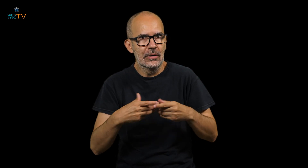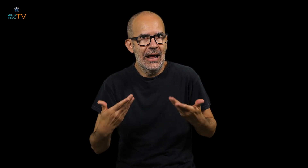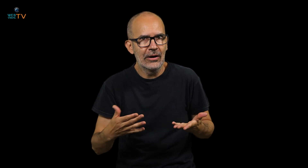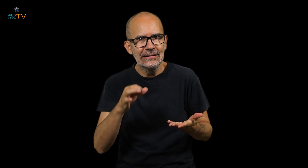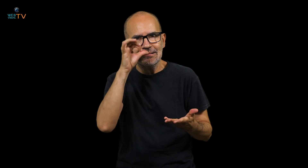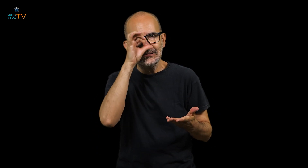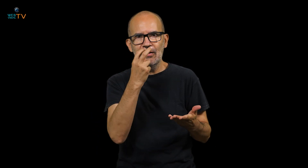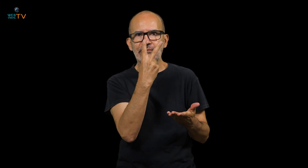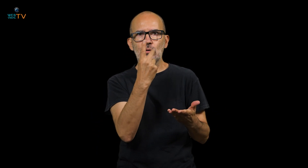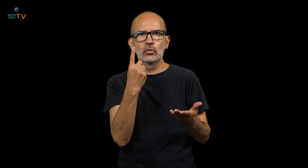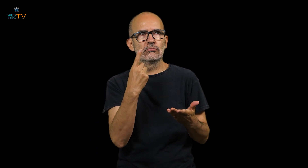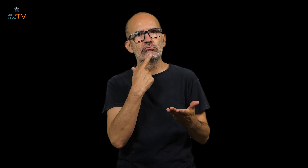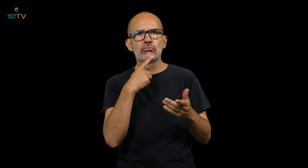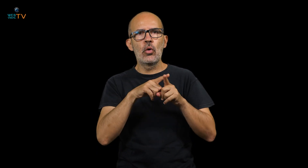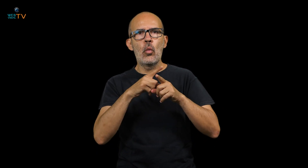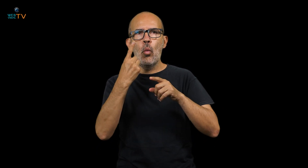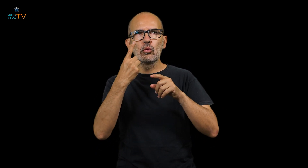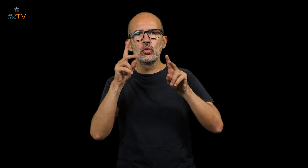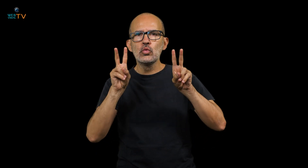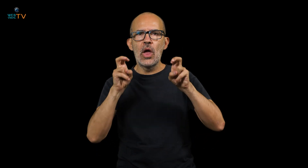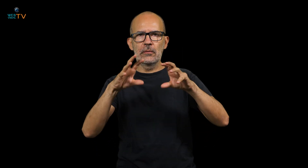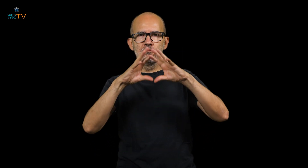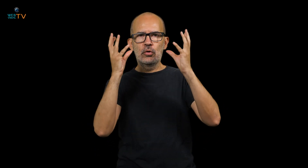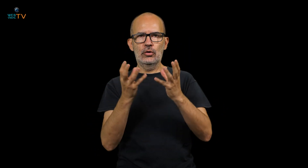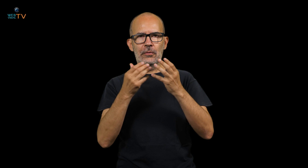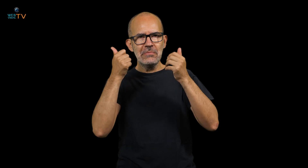Estamos en pleno siglo XXI, en este nuevo mundo